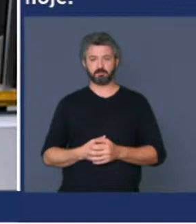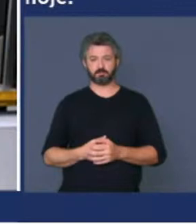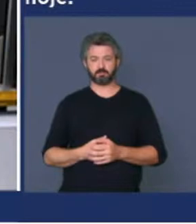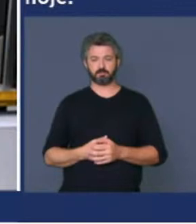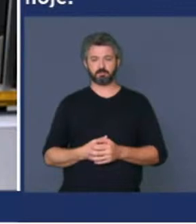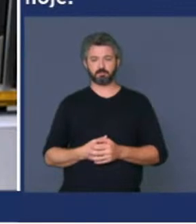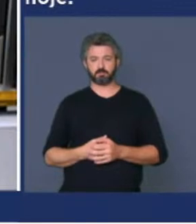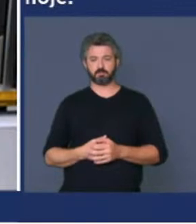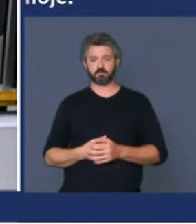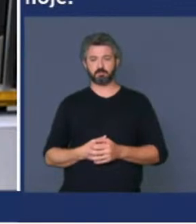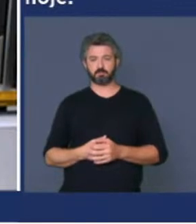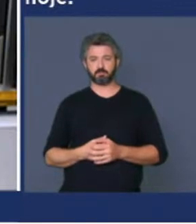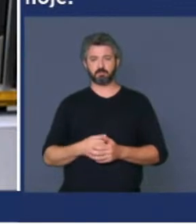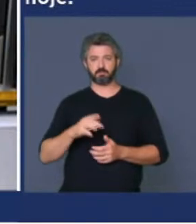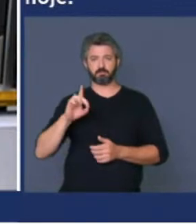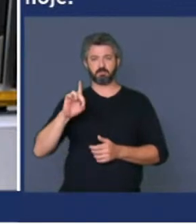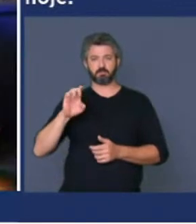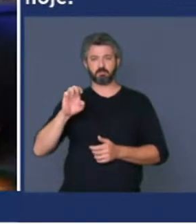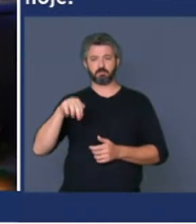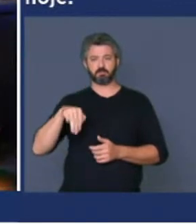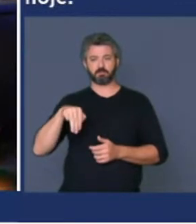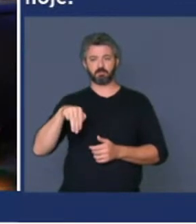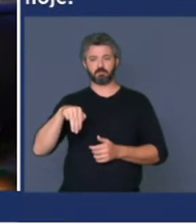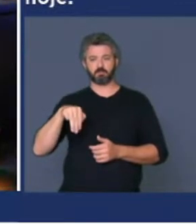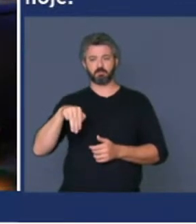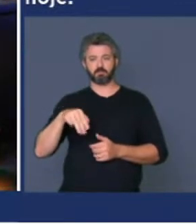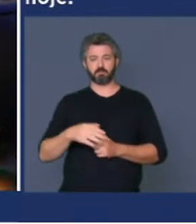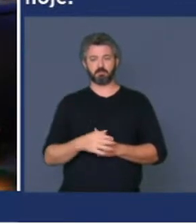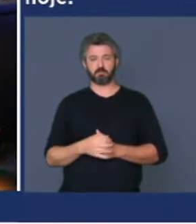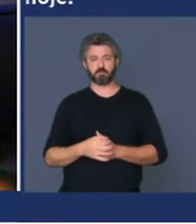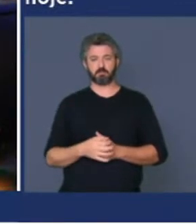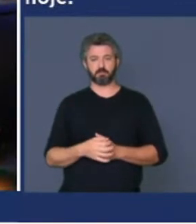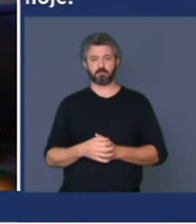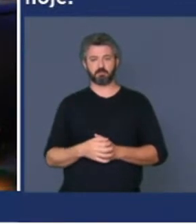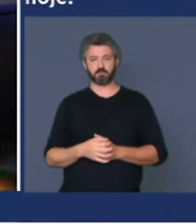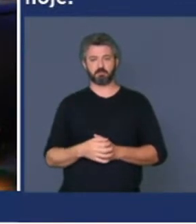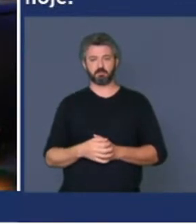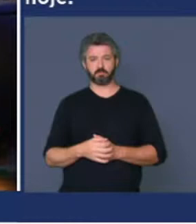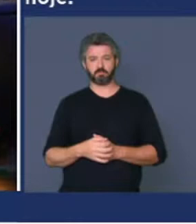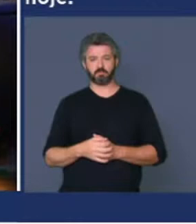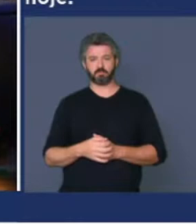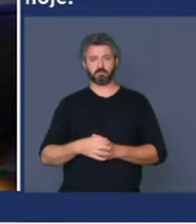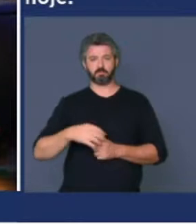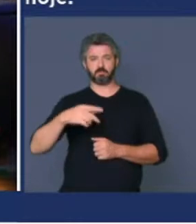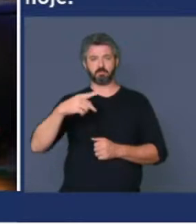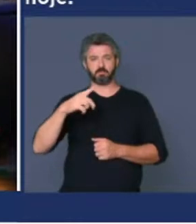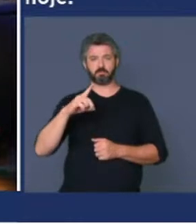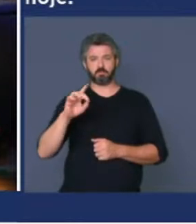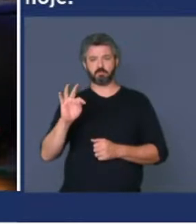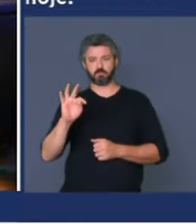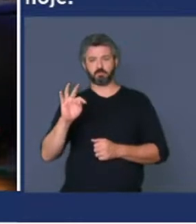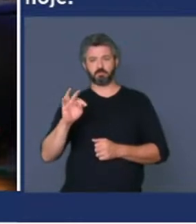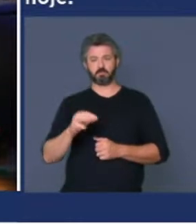PSB VOTANDO SIM. COMO VOTA O DEM? COMO VOTA O PDT? [DEPUTADO]: SENHOR PRESIDENTE, ESTAMOS VIVENDO HOJE UM DIA ESTRANHO AQUI NO